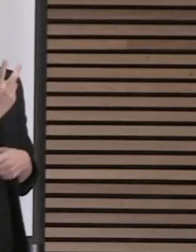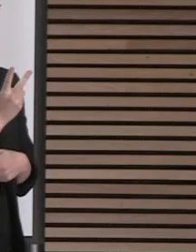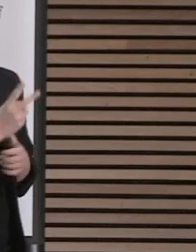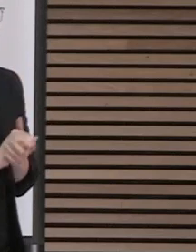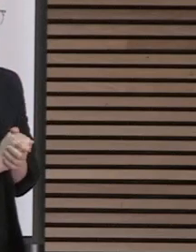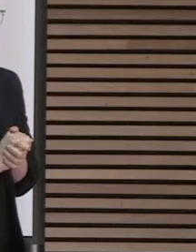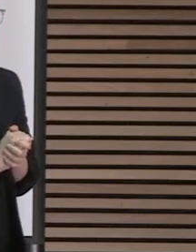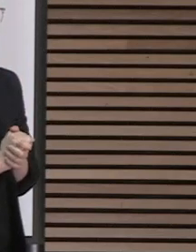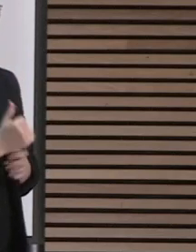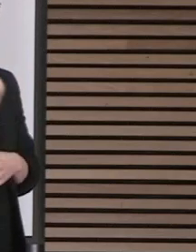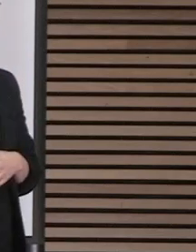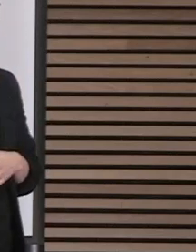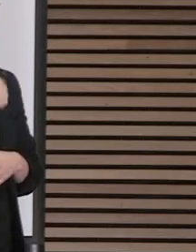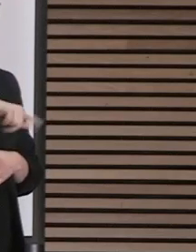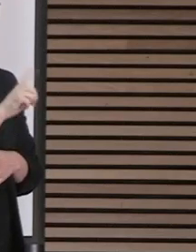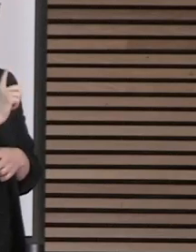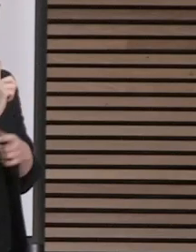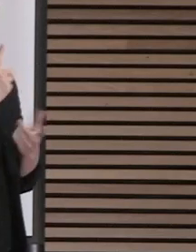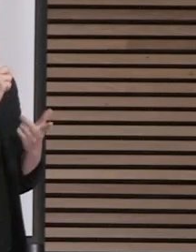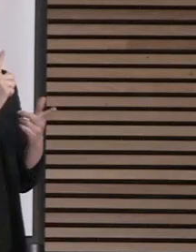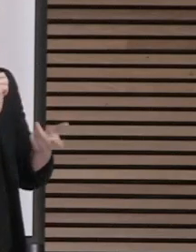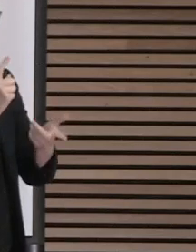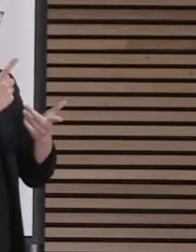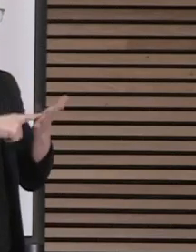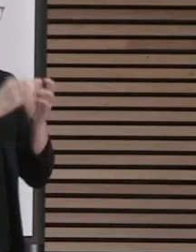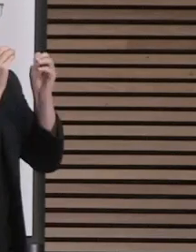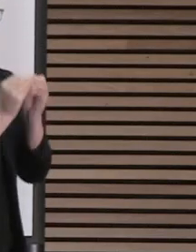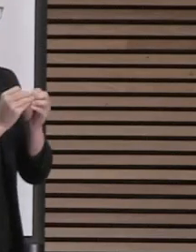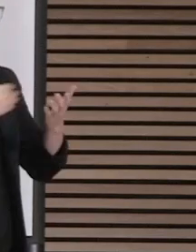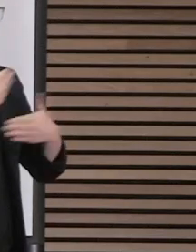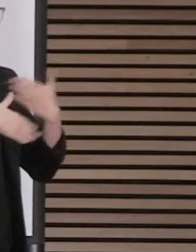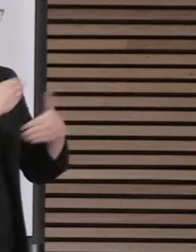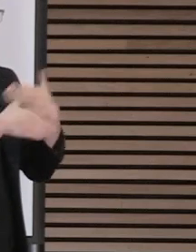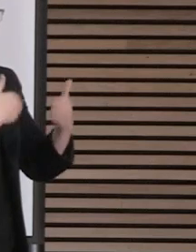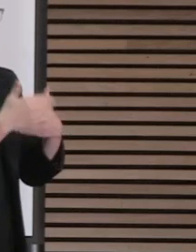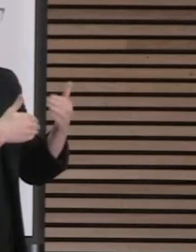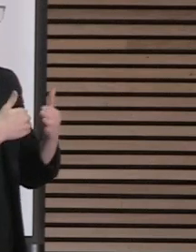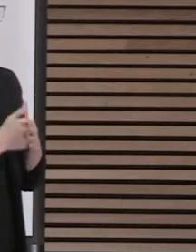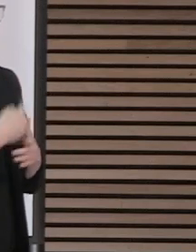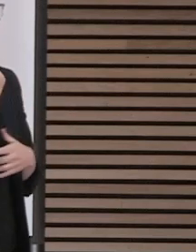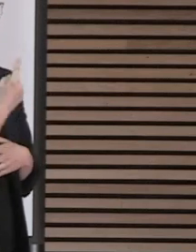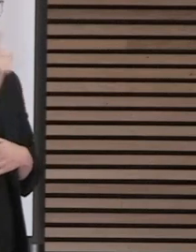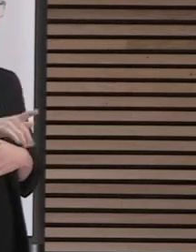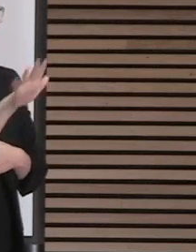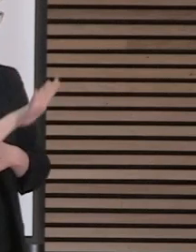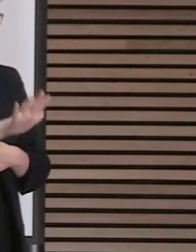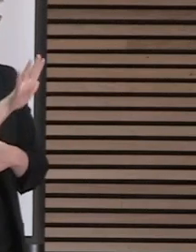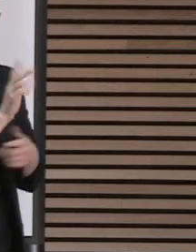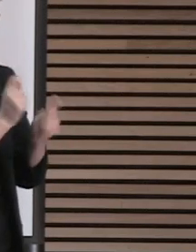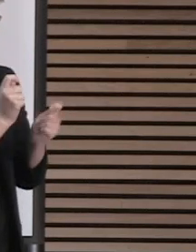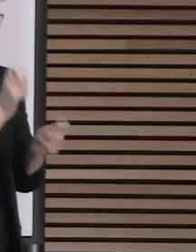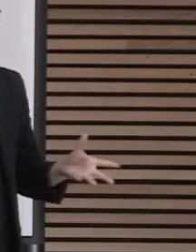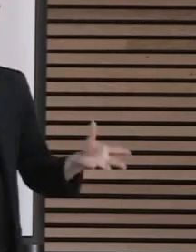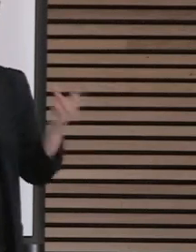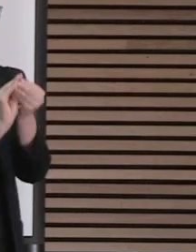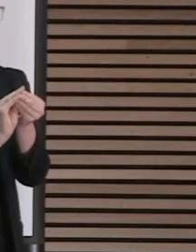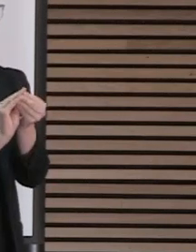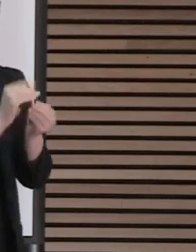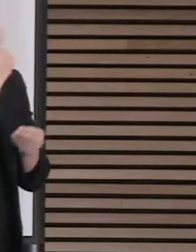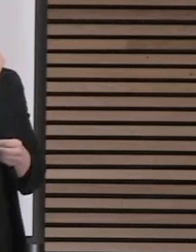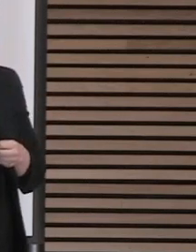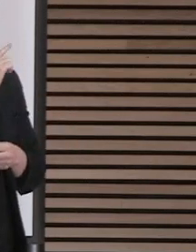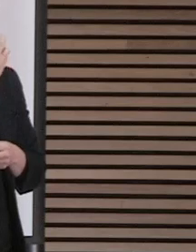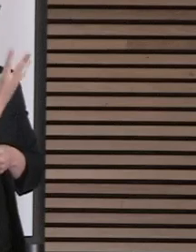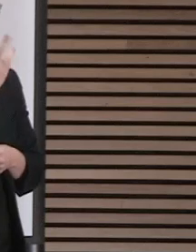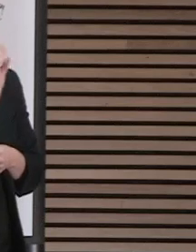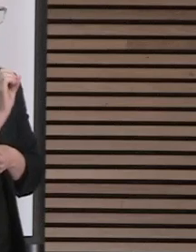Whakahaere Hauora o te Ao. Mo